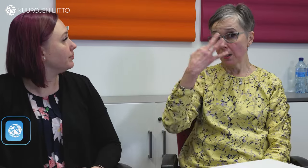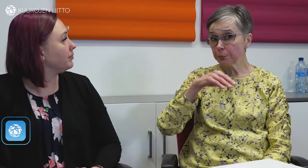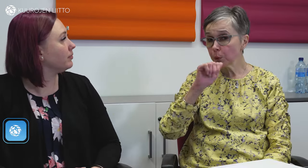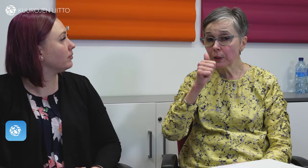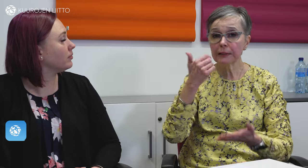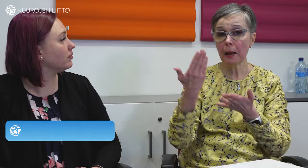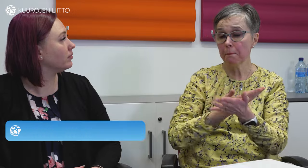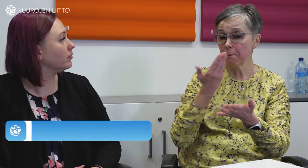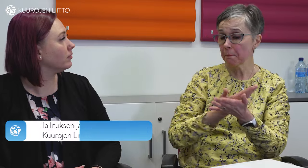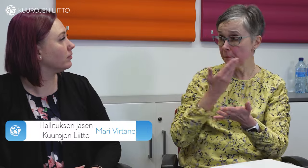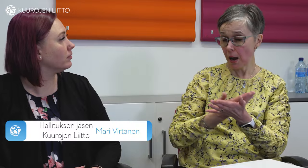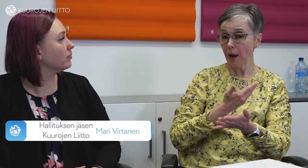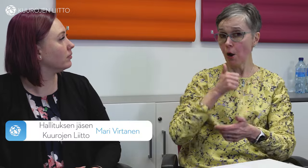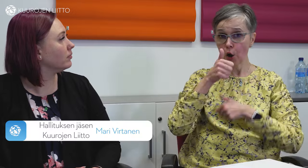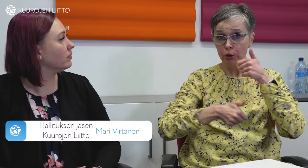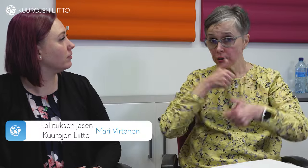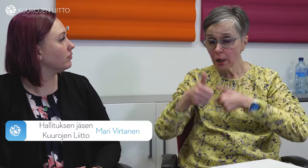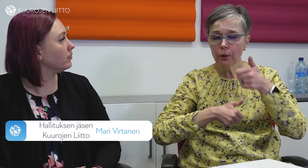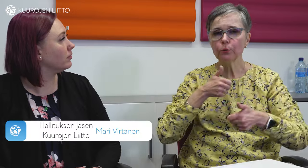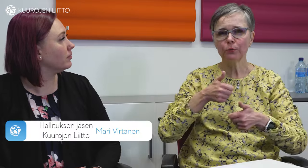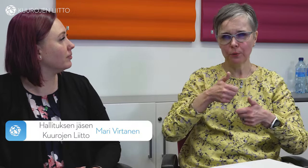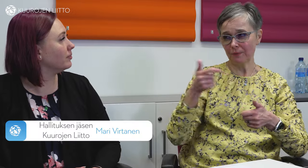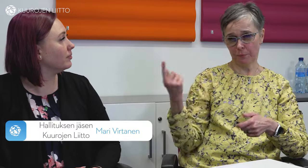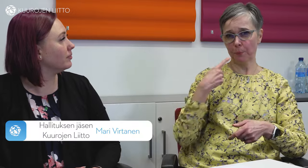Kokoukseen osallistui kaikkiaan 89 maata, -